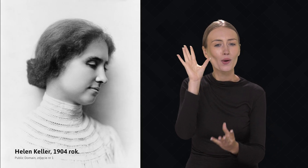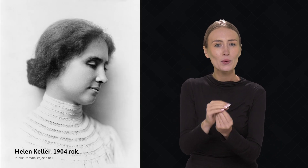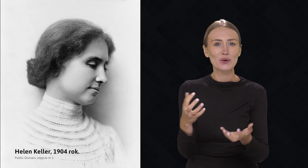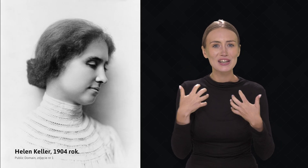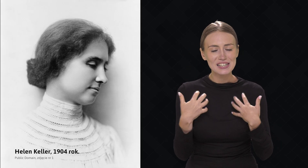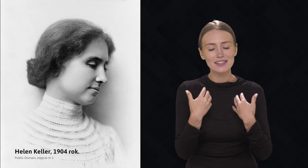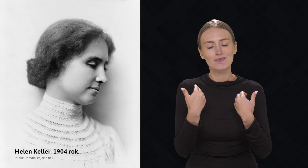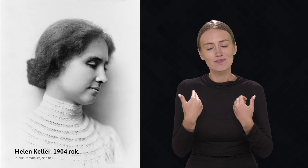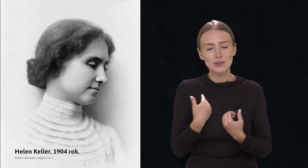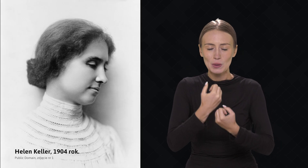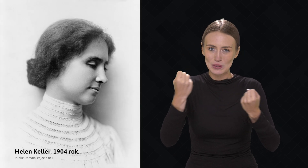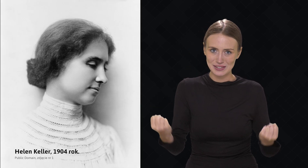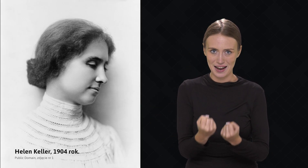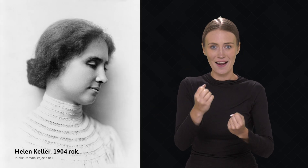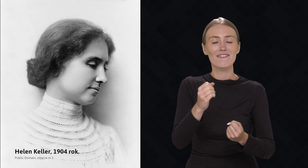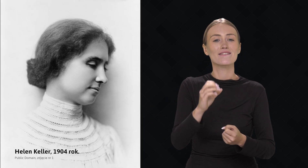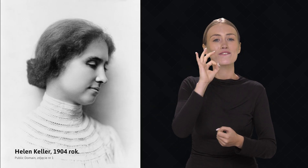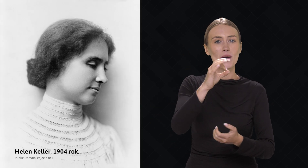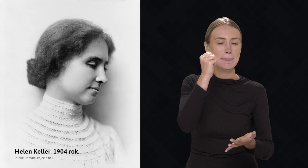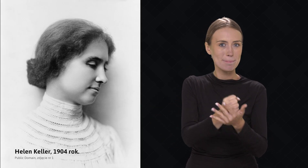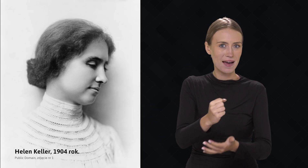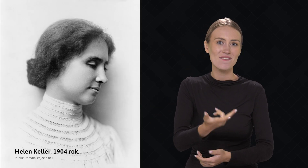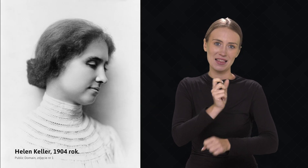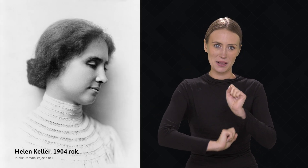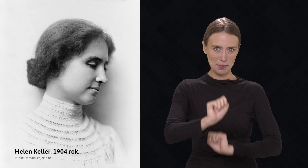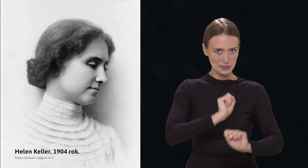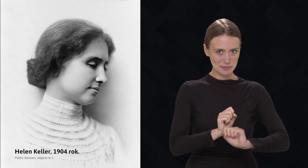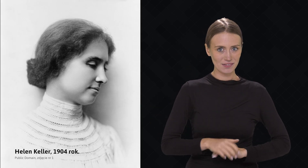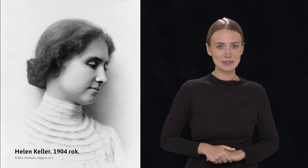a swoje życie poświęciła walce o prawa osób niepełnosprawnych.